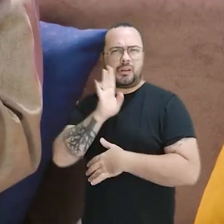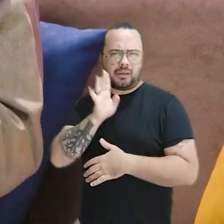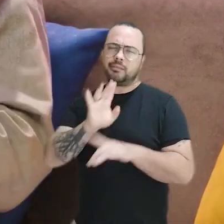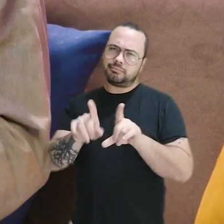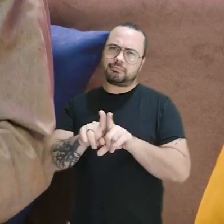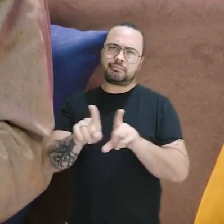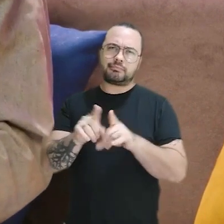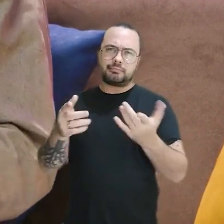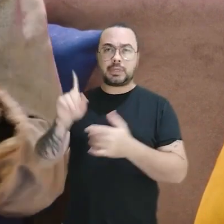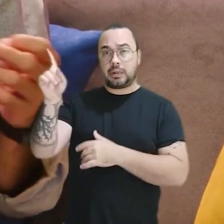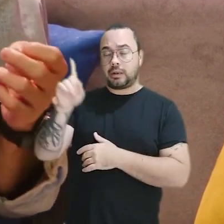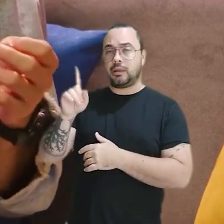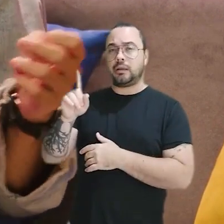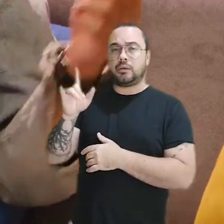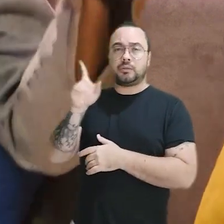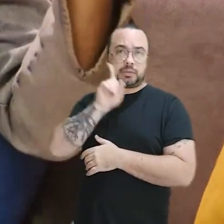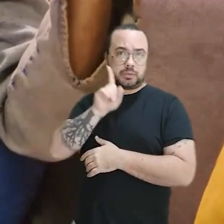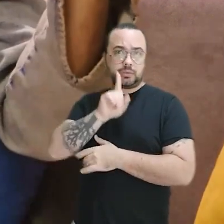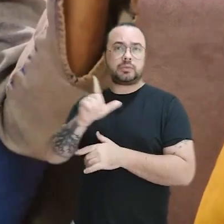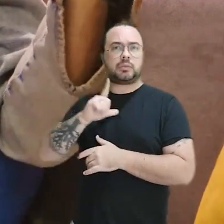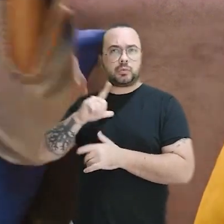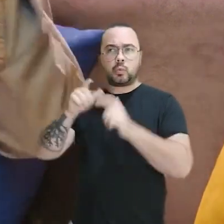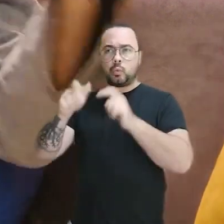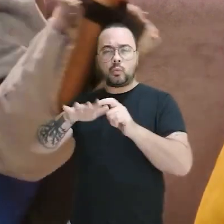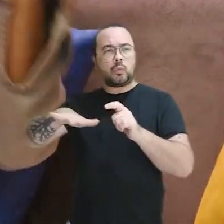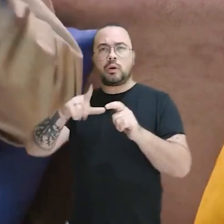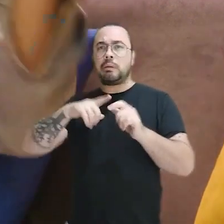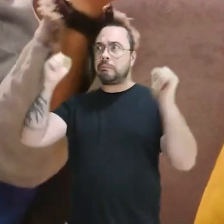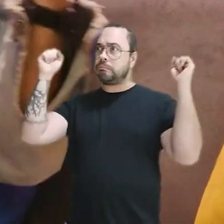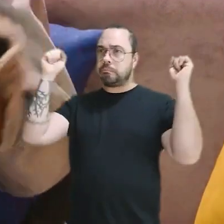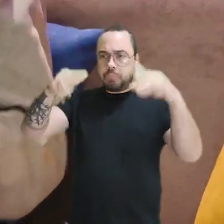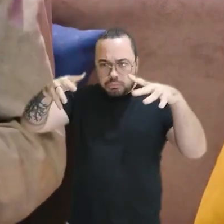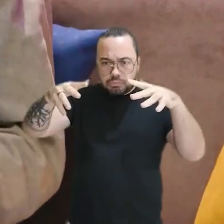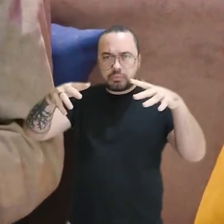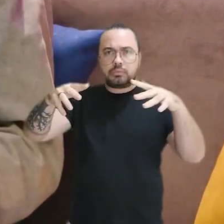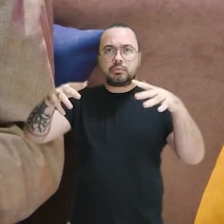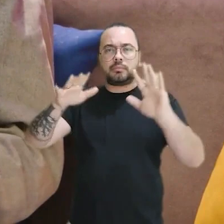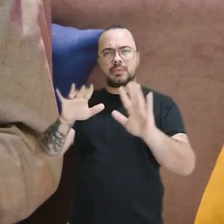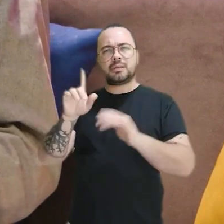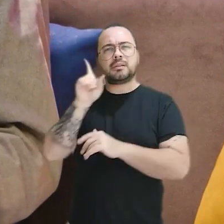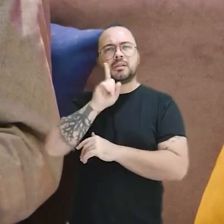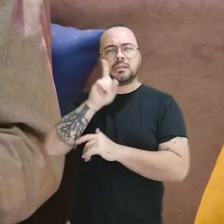sabe? Você vai lá em Los Angeles, tem lá o Comedy Store, "pum", um monte de holofote no negócio, caralho, mas tem o Comedy Cellar nos Estados Unidos que é uma...